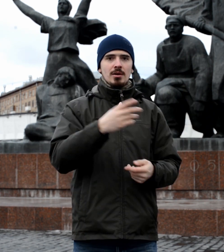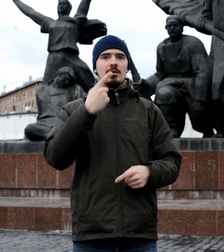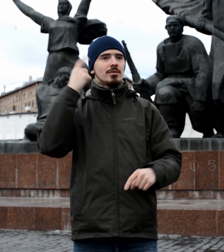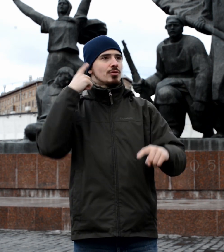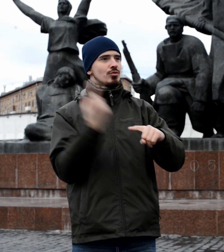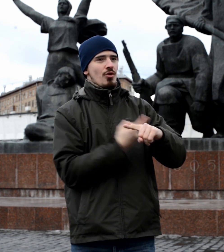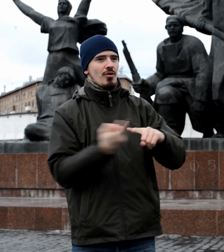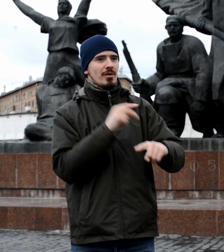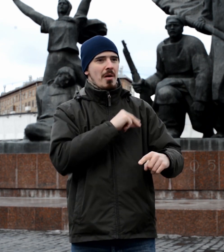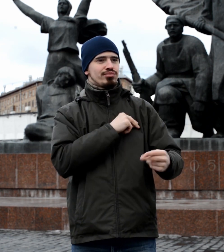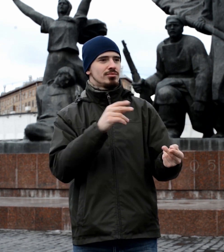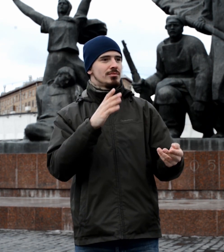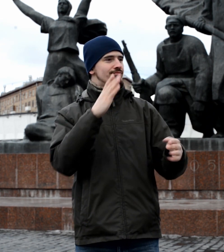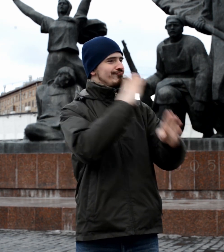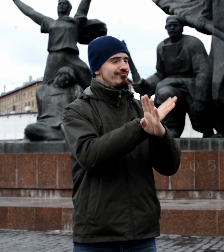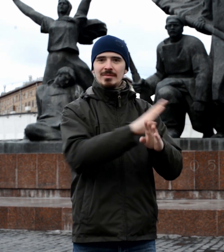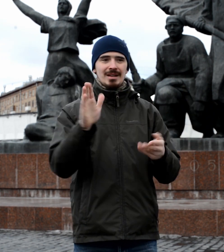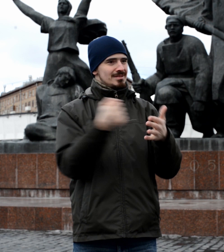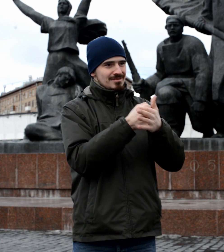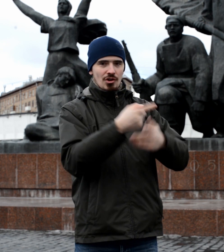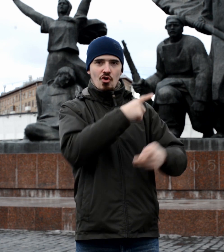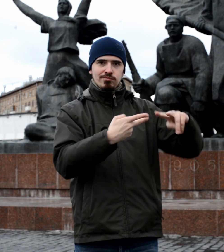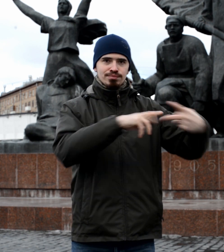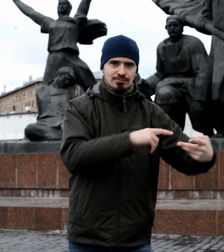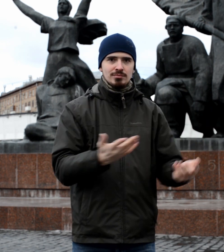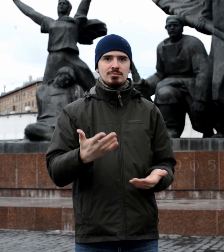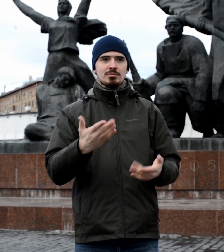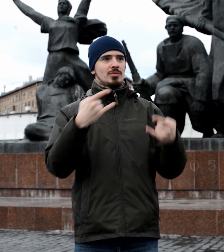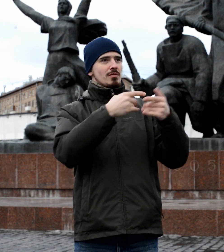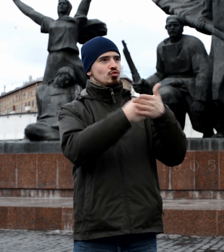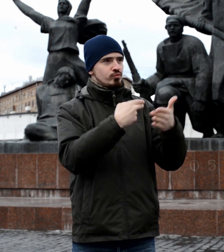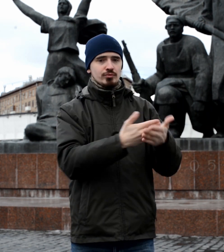отмена и приказа, запрещающего глухим работать у токарных станков, работа по субтитрированию телепередач…